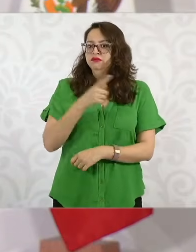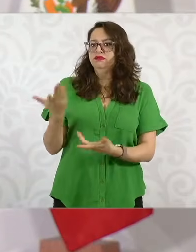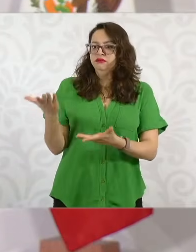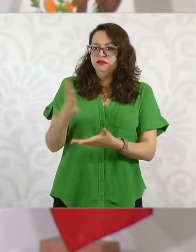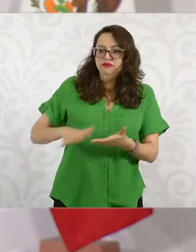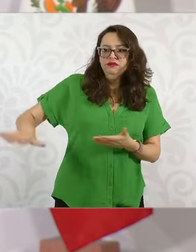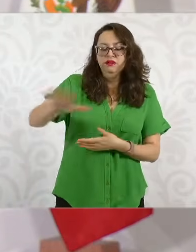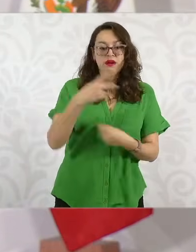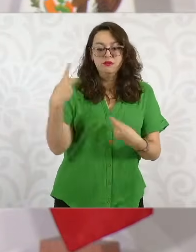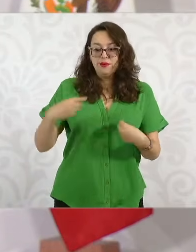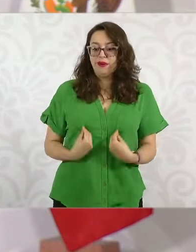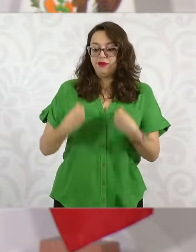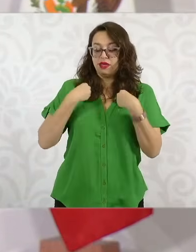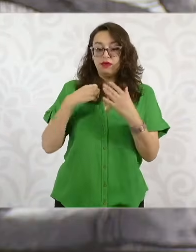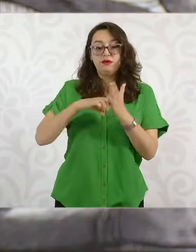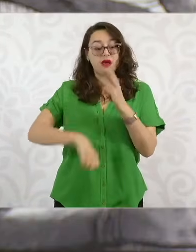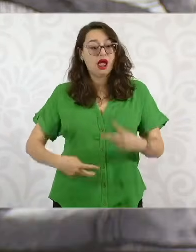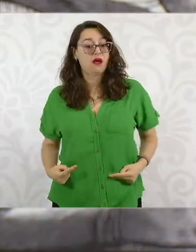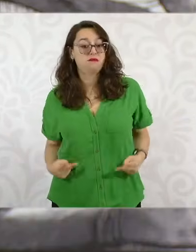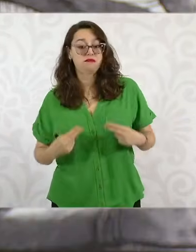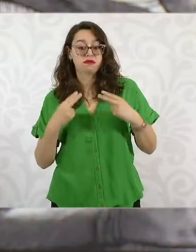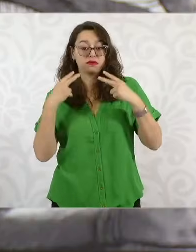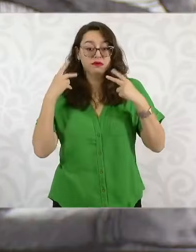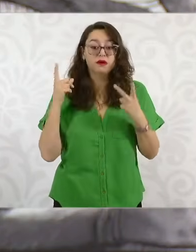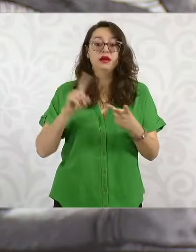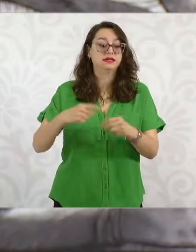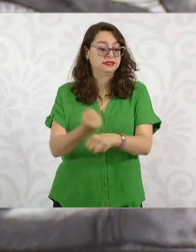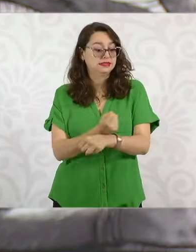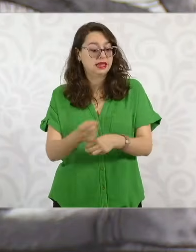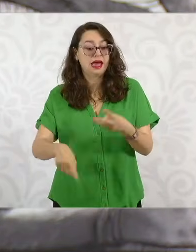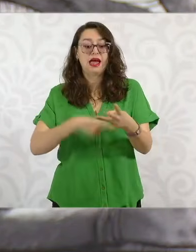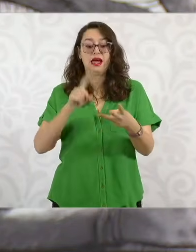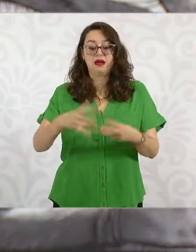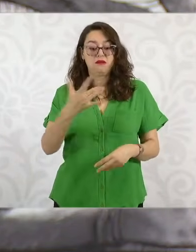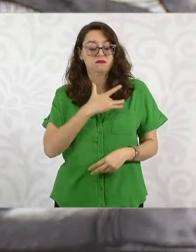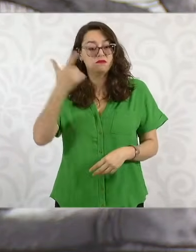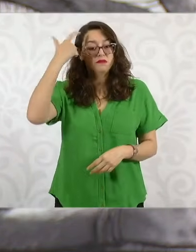áreas como oncología, hematología, inmunología, enfermedades cardiovasculares y neurociencias.